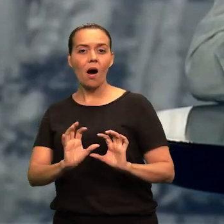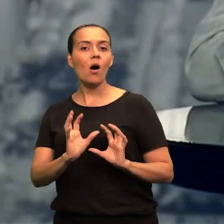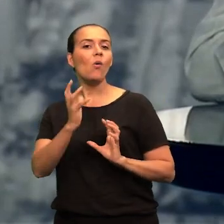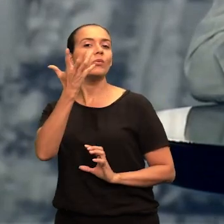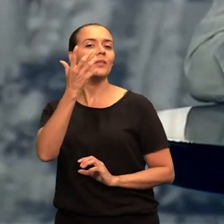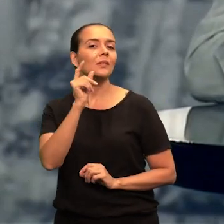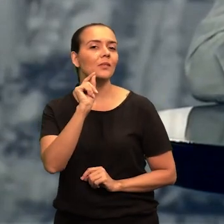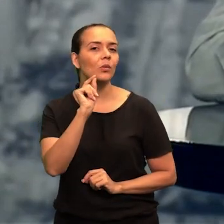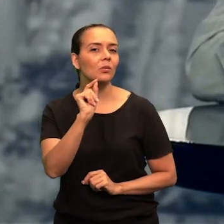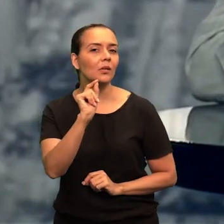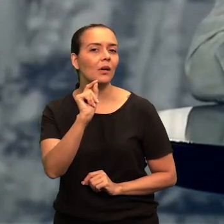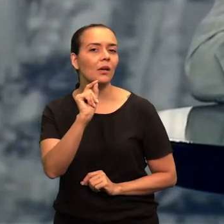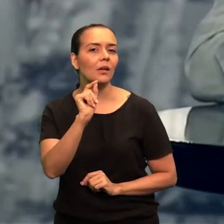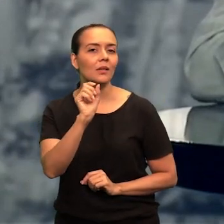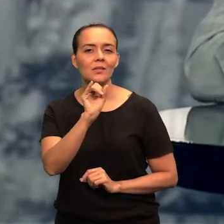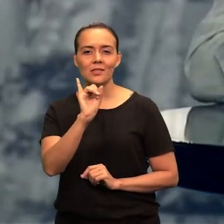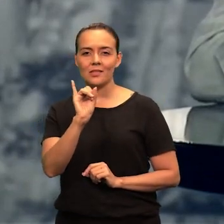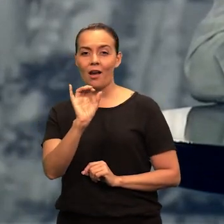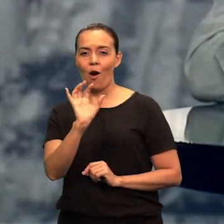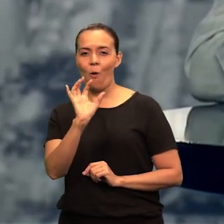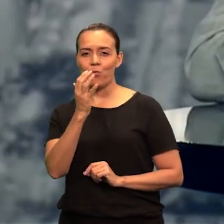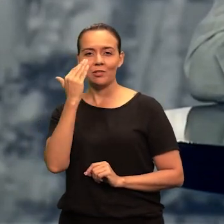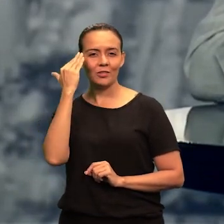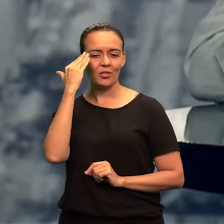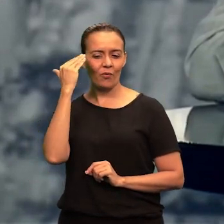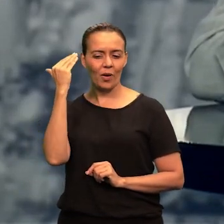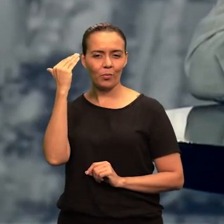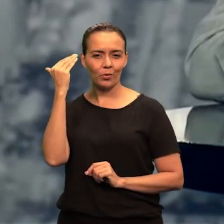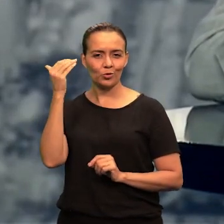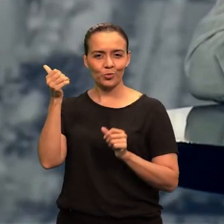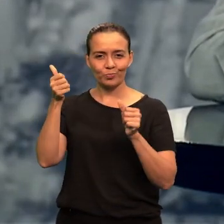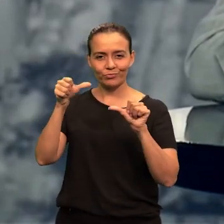é ele ser acompanhado da infâmia, da má fama,